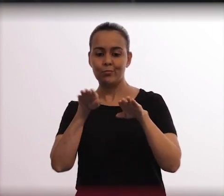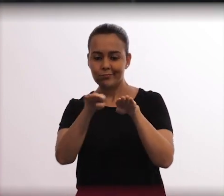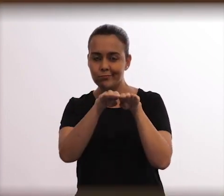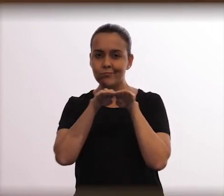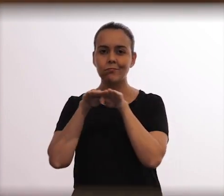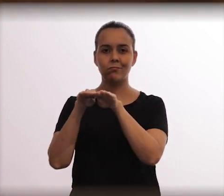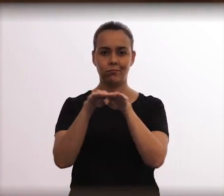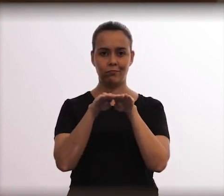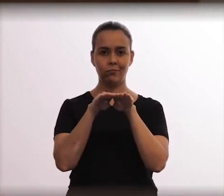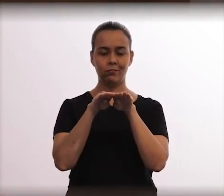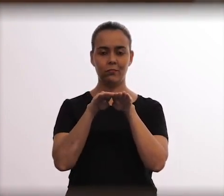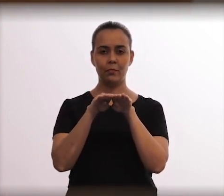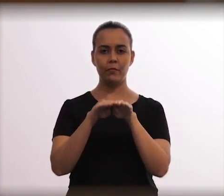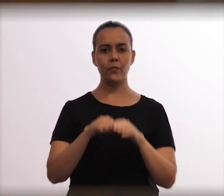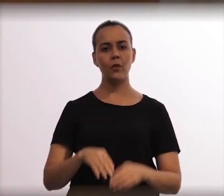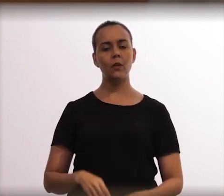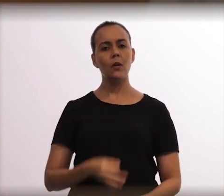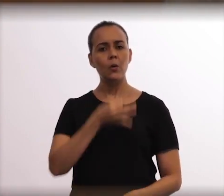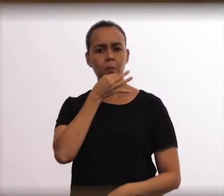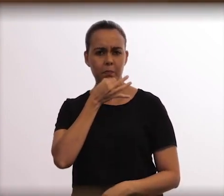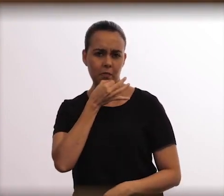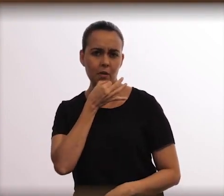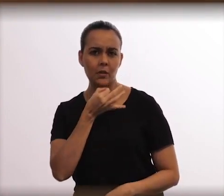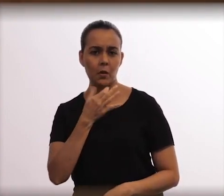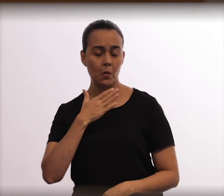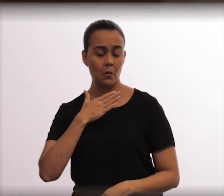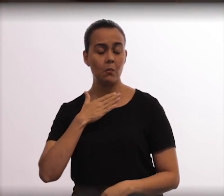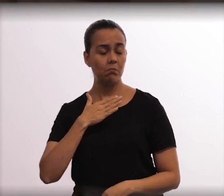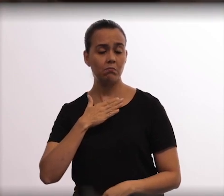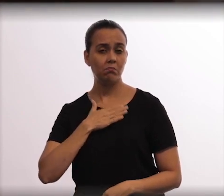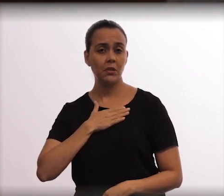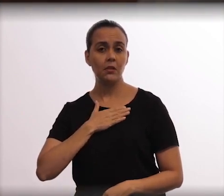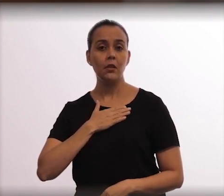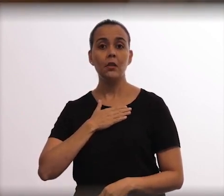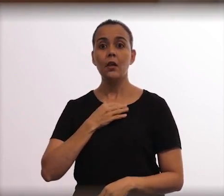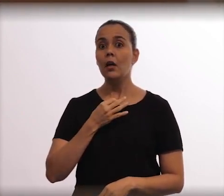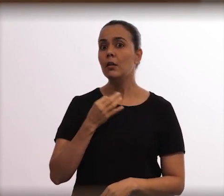Eu acho importante a quebrada, ela refletir sobre a sua experiência.